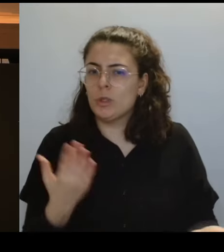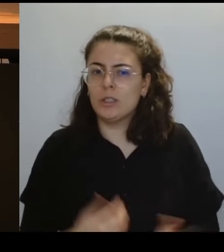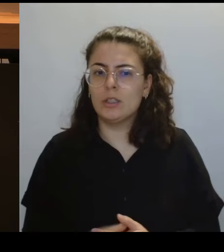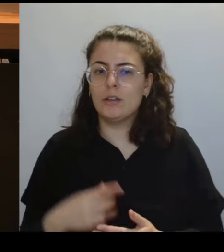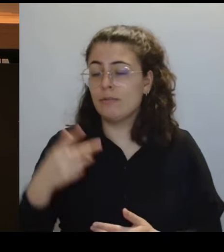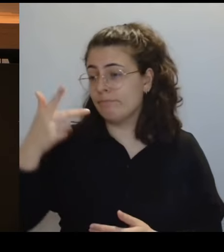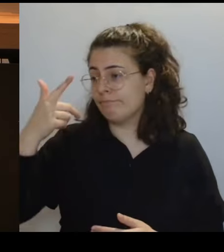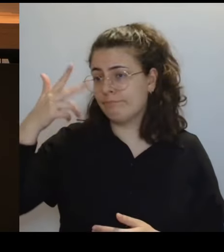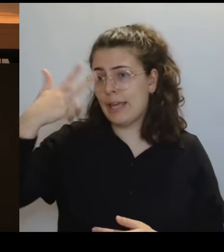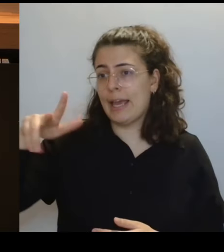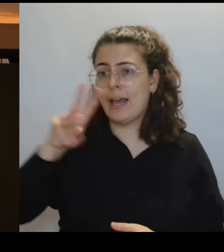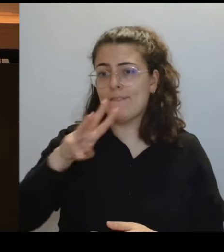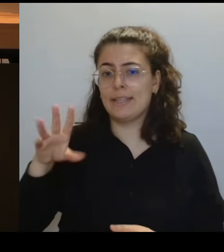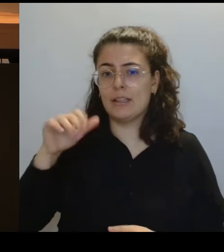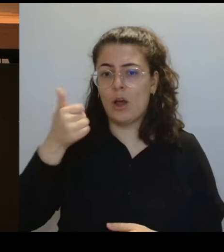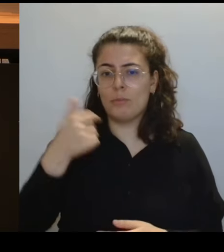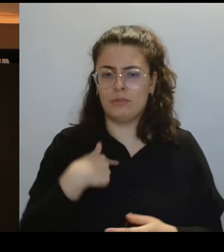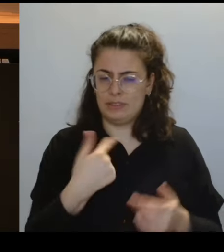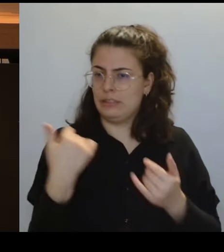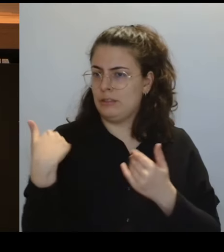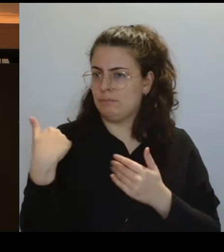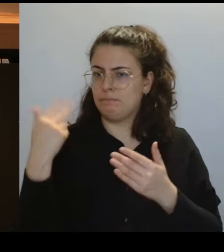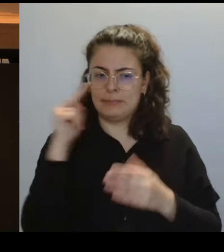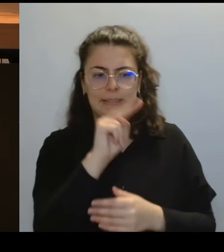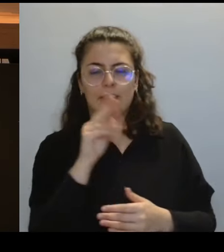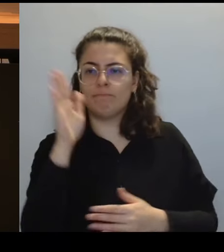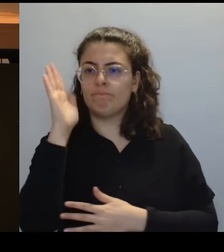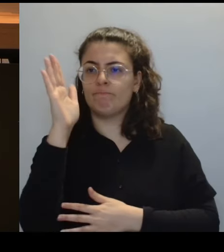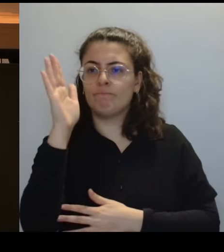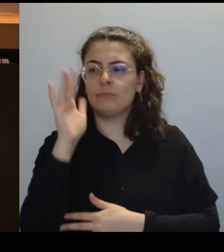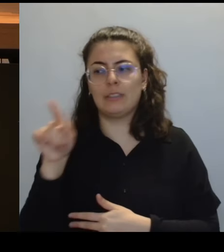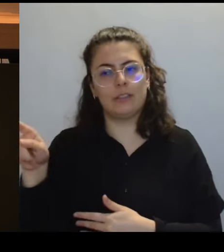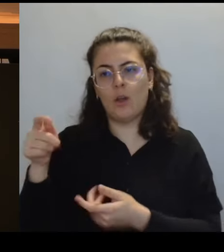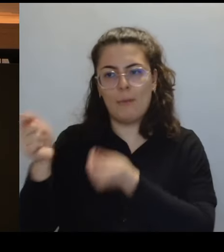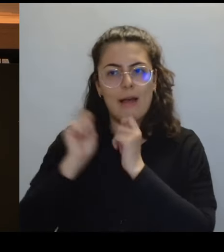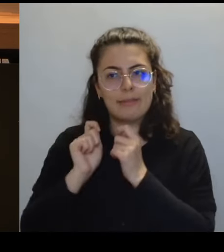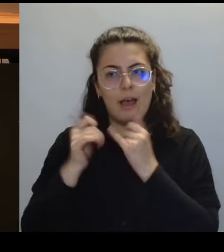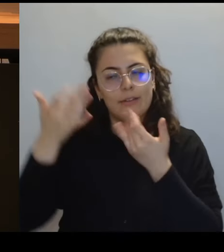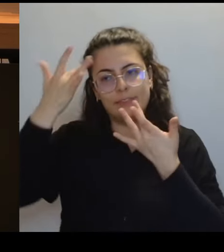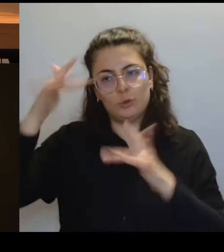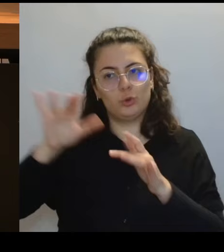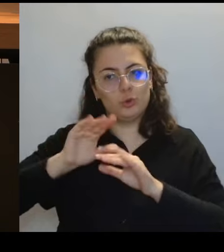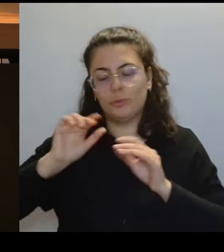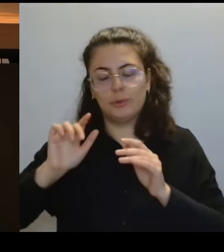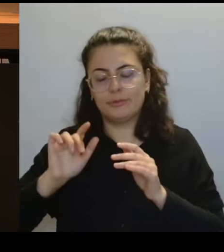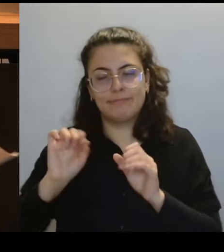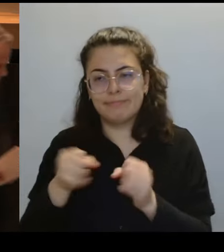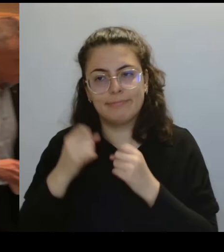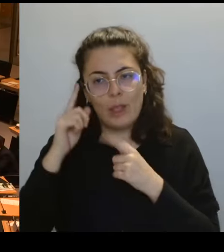Redebeiträge, dass Sie für diesen für Ihren Antrag hier im Plenum keine Mehrheit erhalten werden. Vielen Dank.